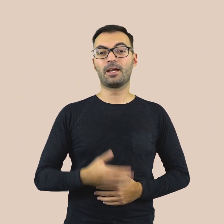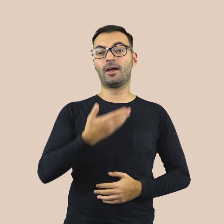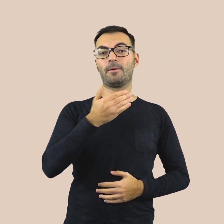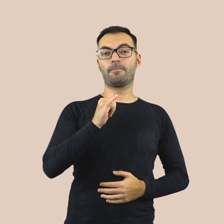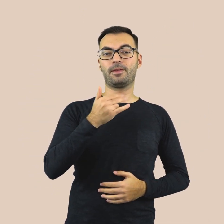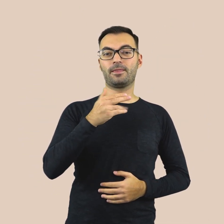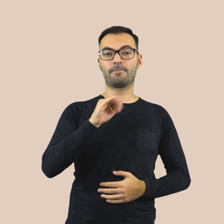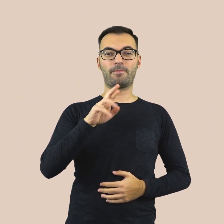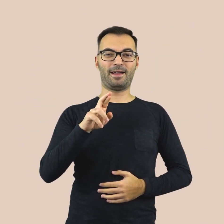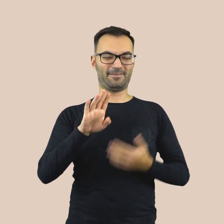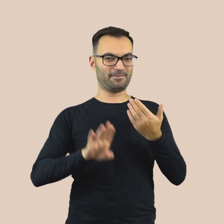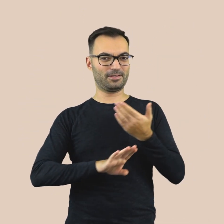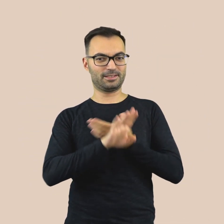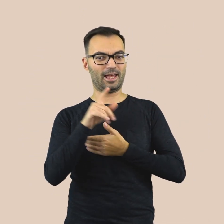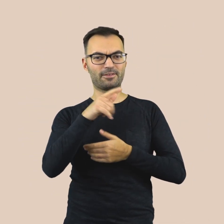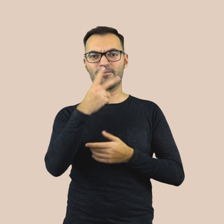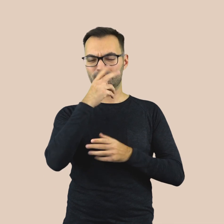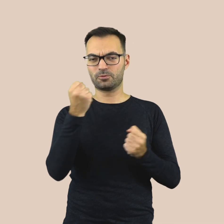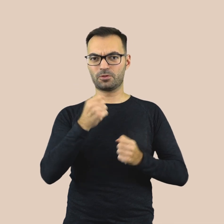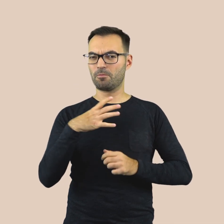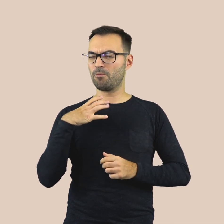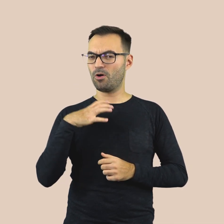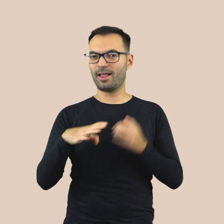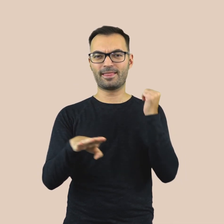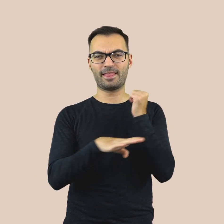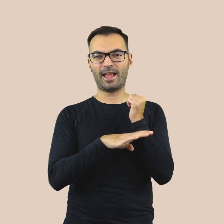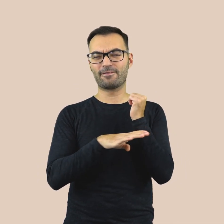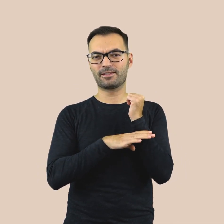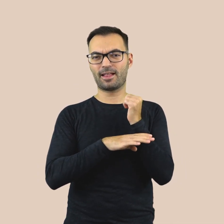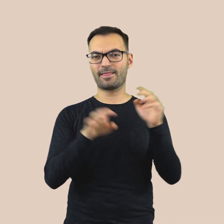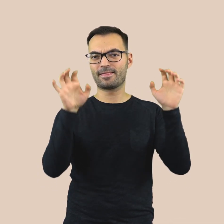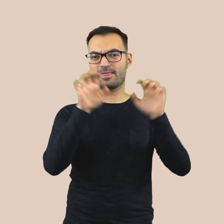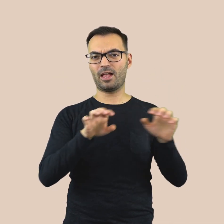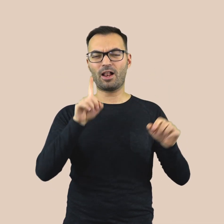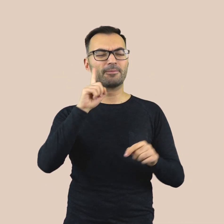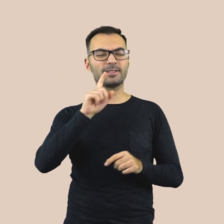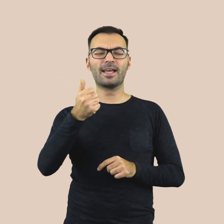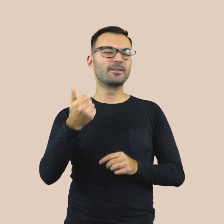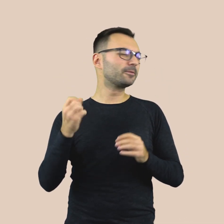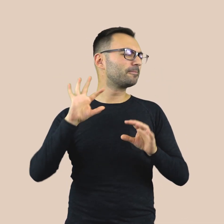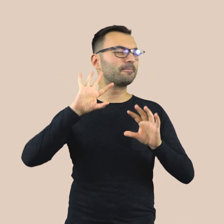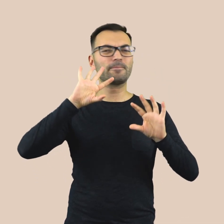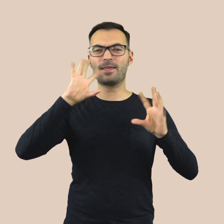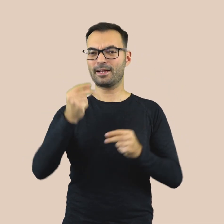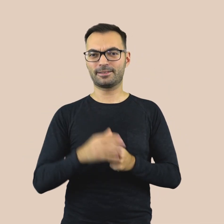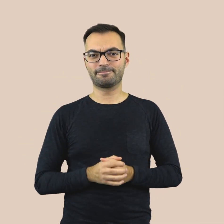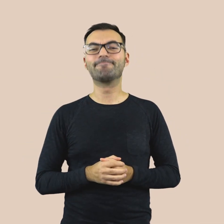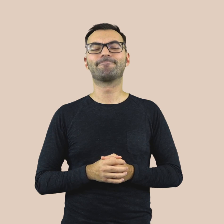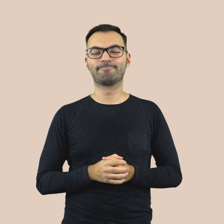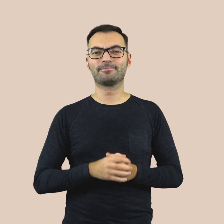Minbar z Rejż ma bogatą dekorację wykonaną z drewna. Jednak jego najpiękniejszym motywem zdobniczym,